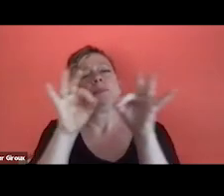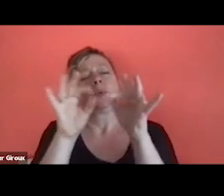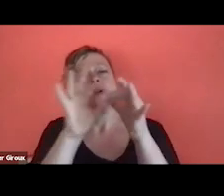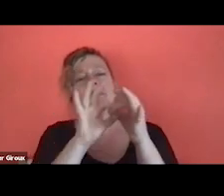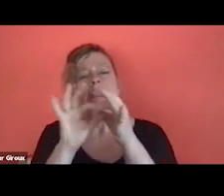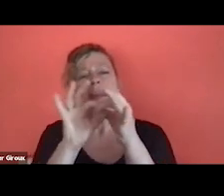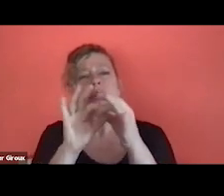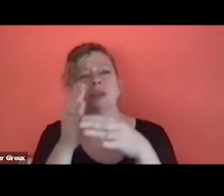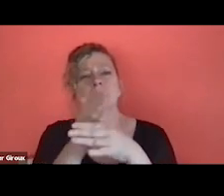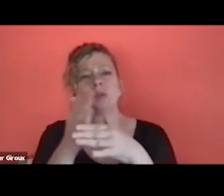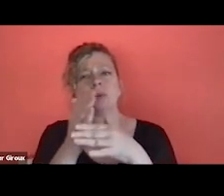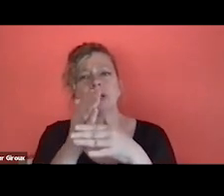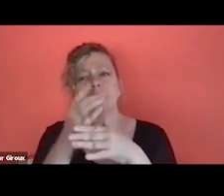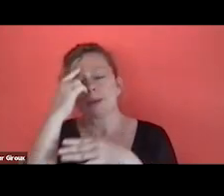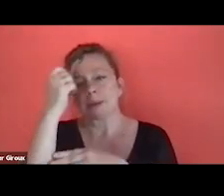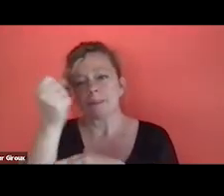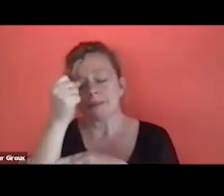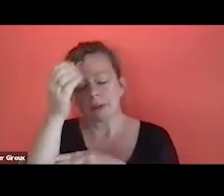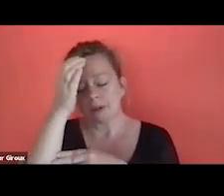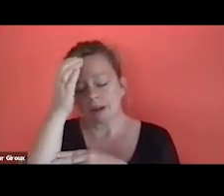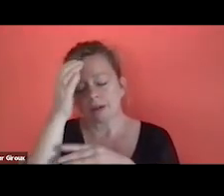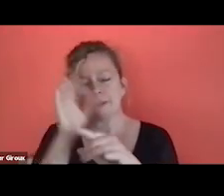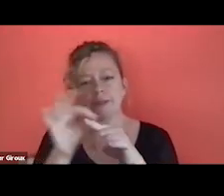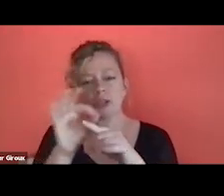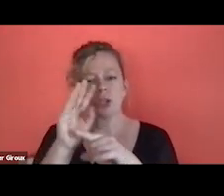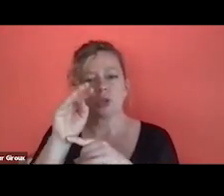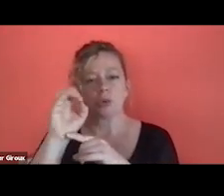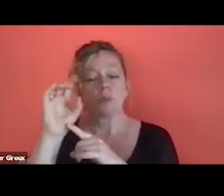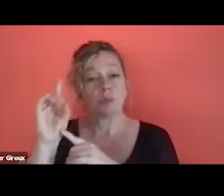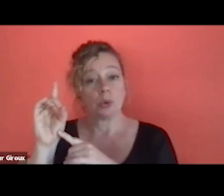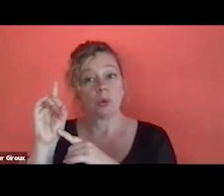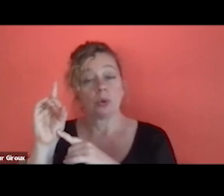entre la memoria y la función cognitiva y el estado de ánimo que pueden jugar un papel